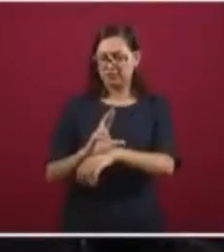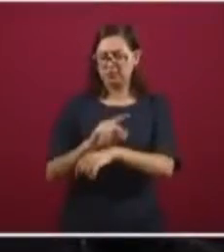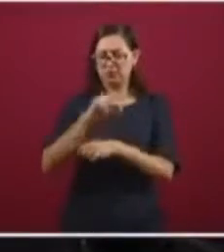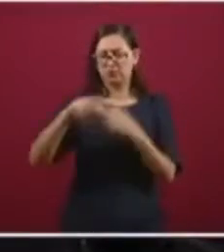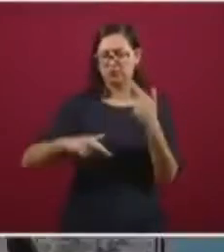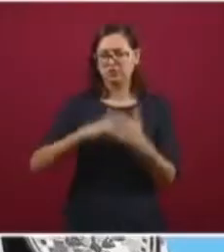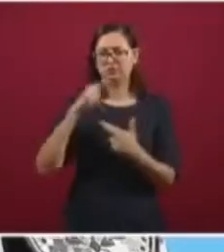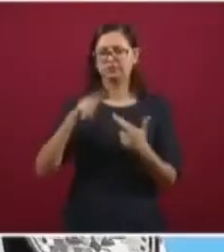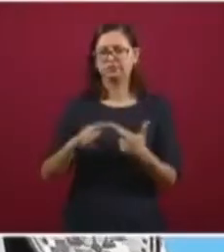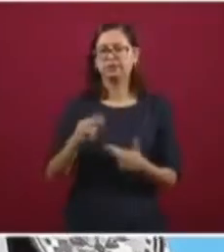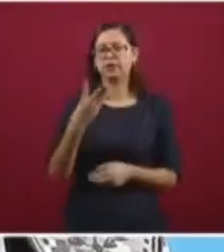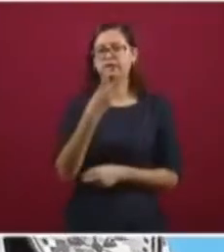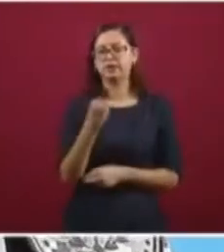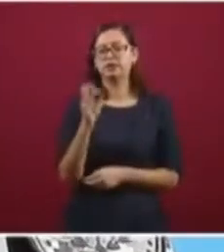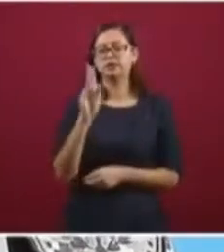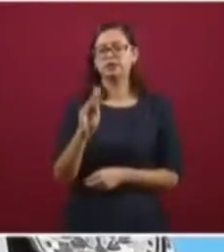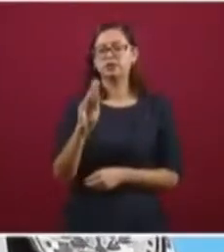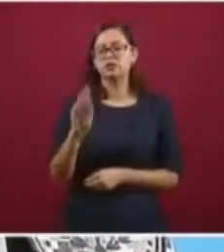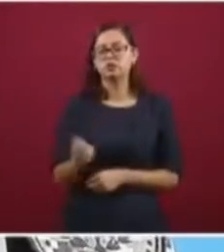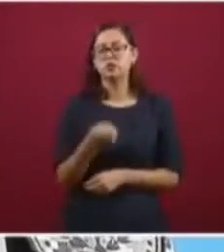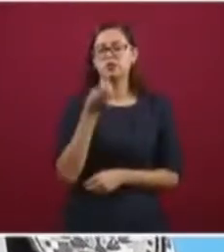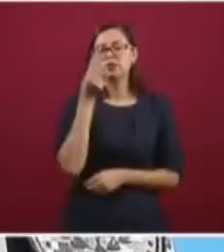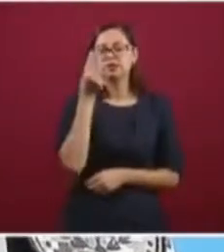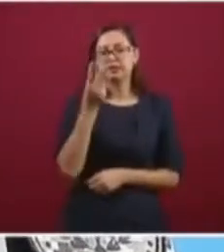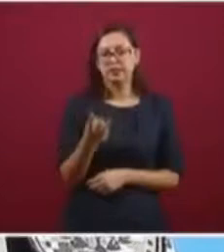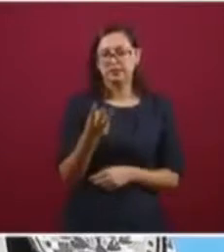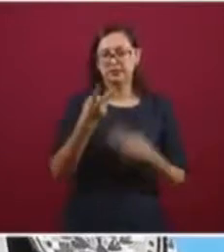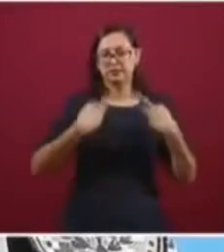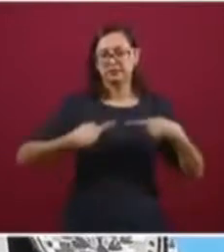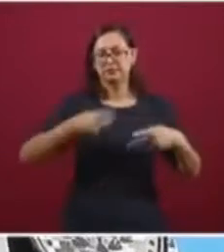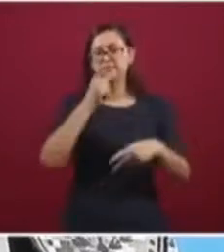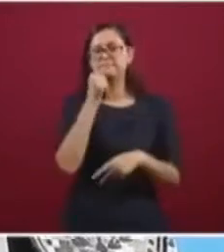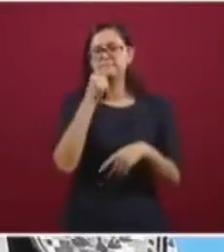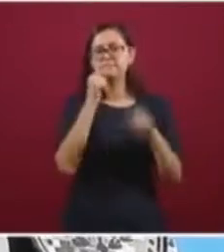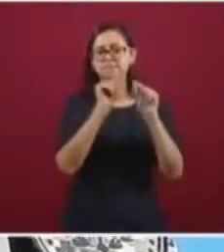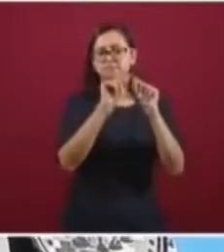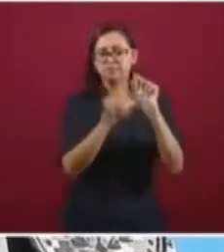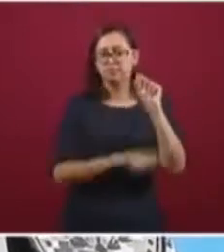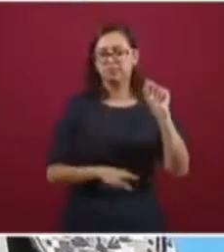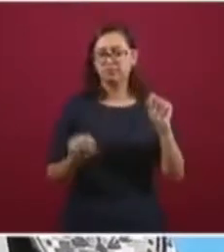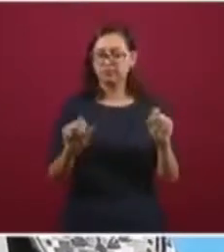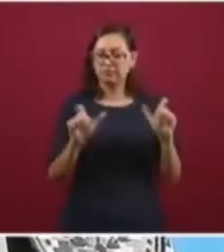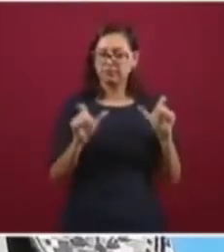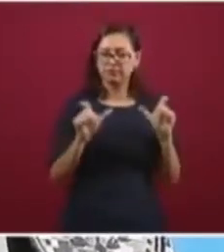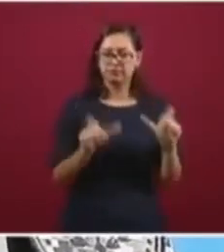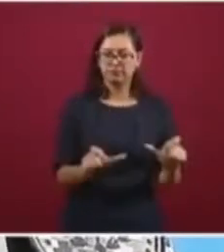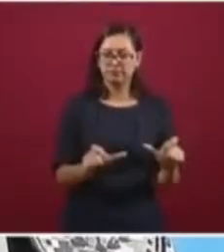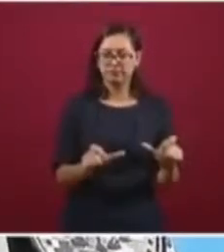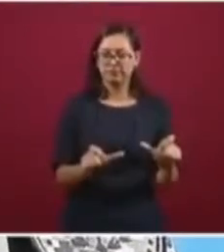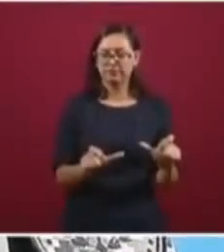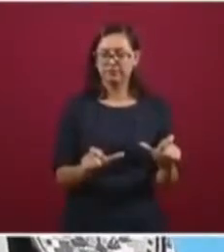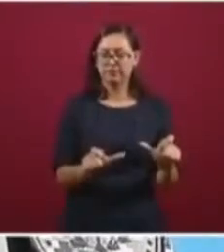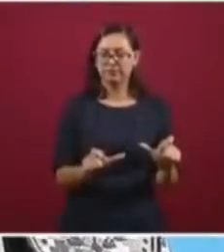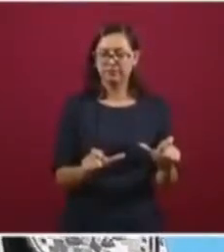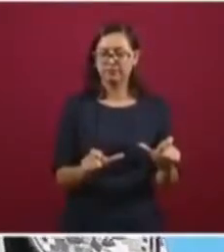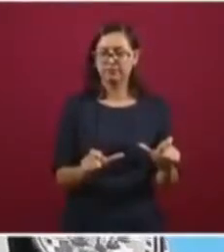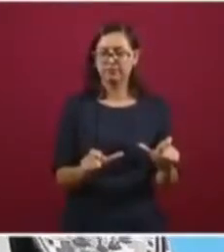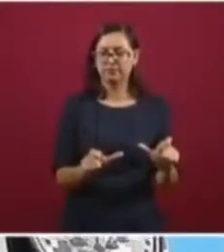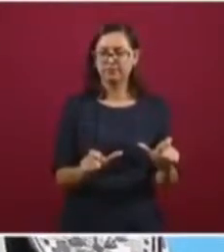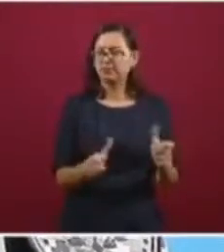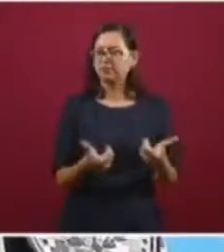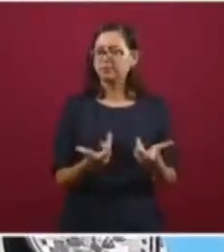hay 393 integrantes de la Guardia Nacional, que sumados al despliegue permanente que tiene